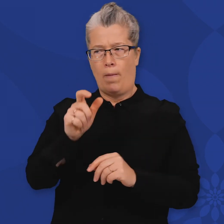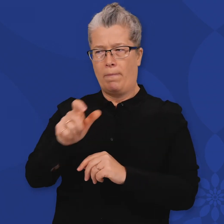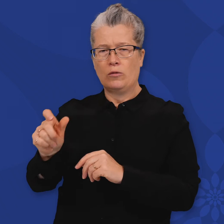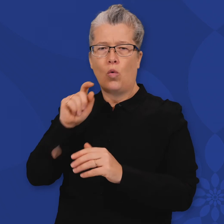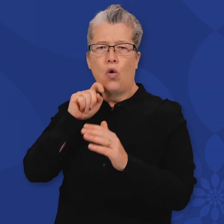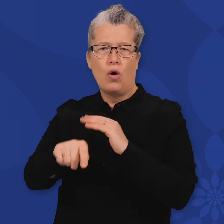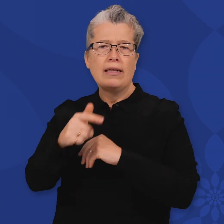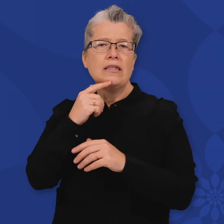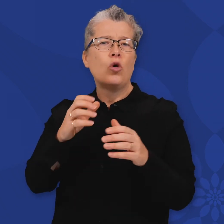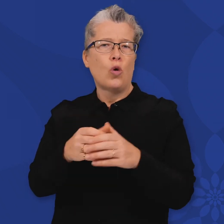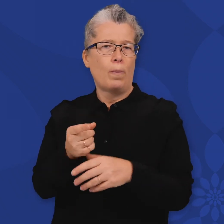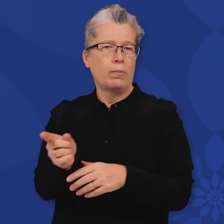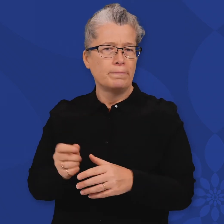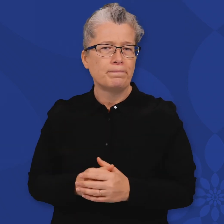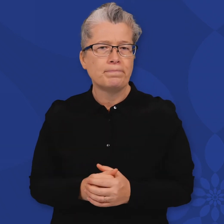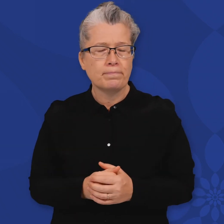till de som hör till en riskgrupp.